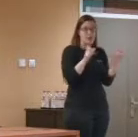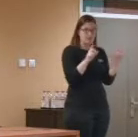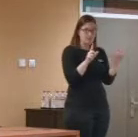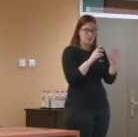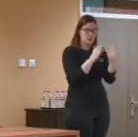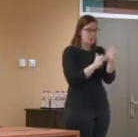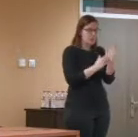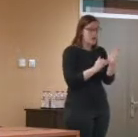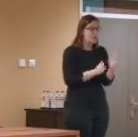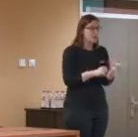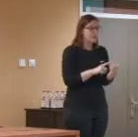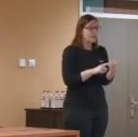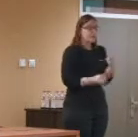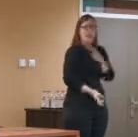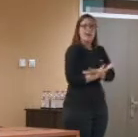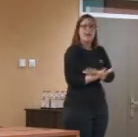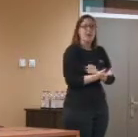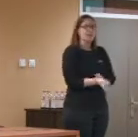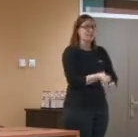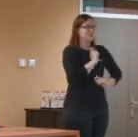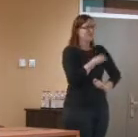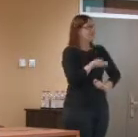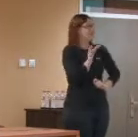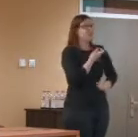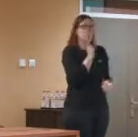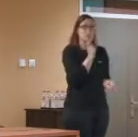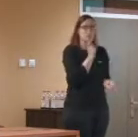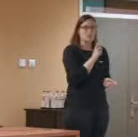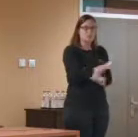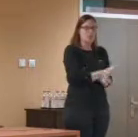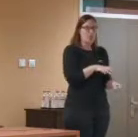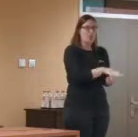crear un estado de ánimo, para proyectar esa pantalla